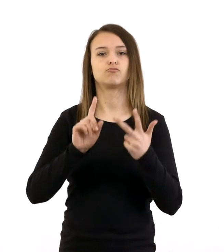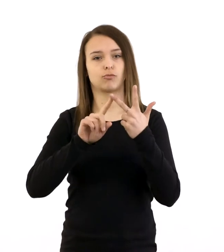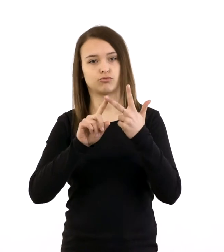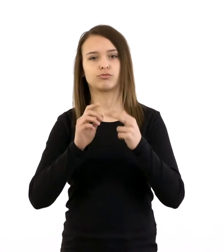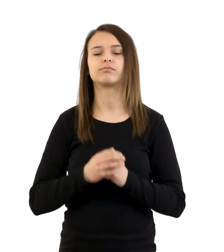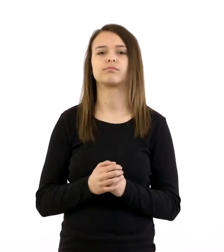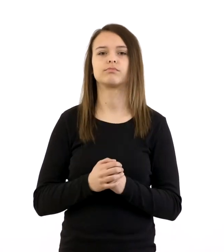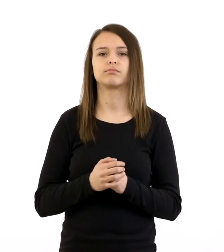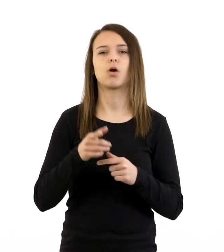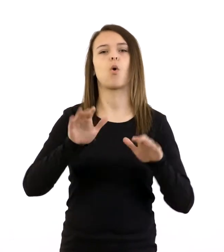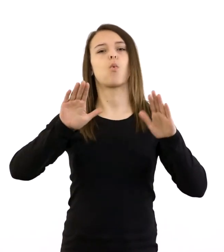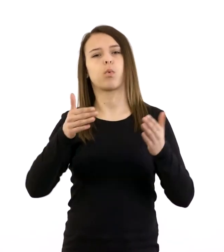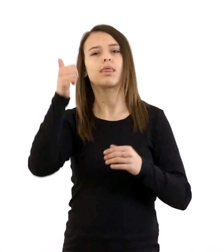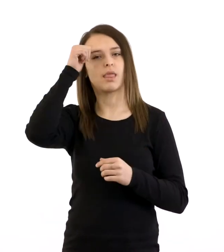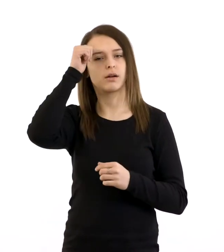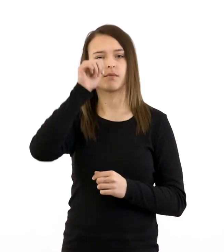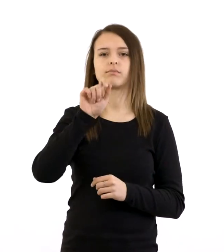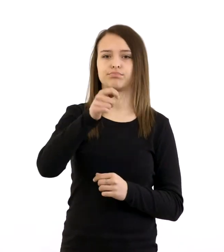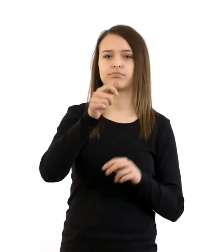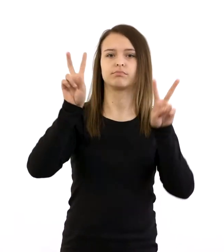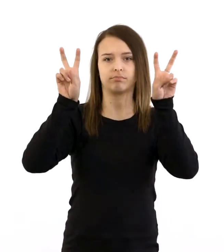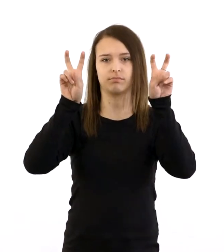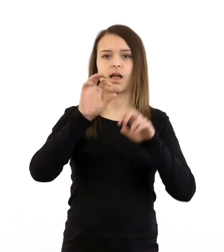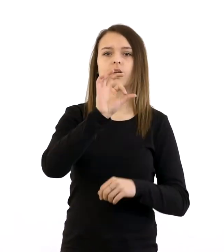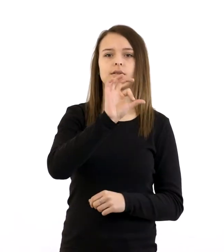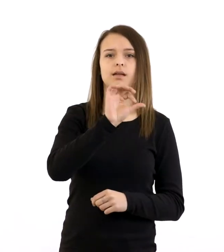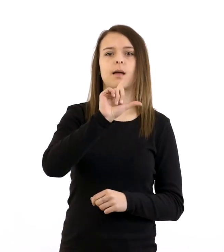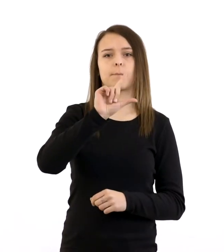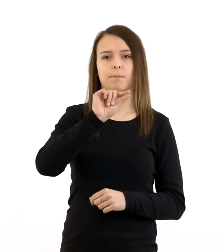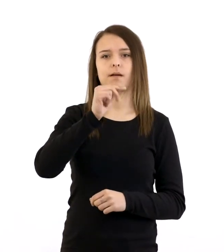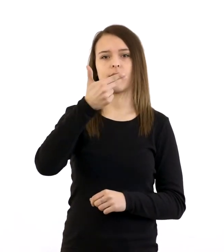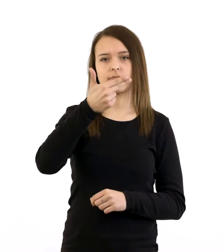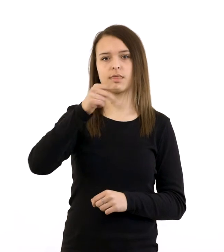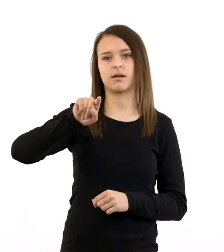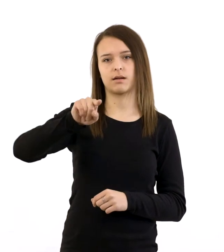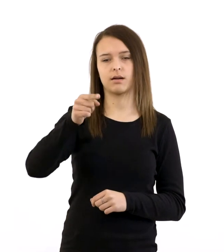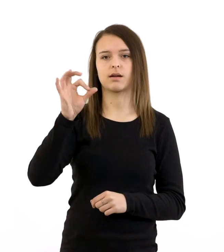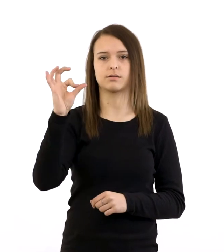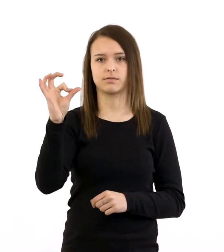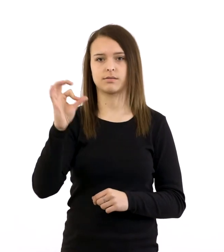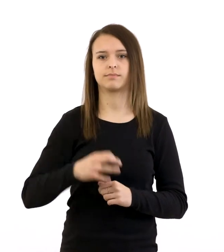3. dopuszczenie do użytku skrótu „Spn.s”;